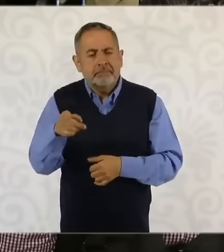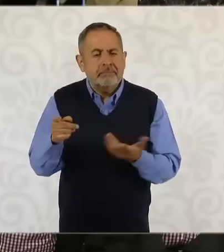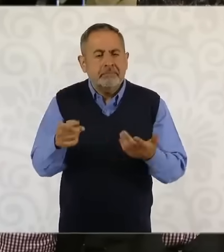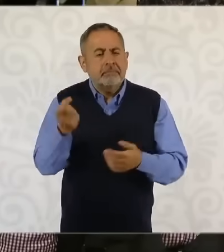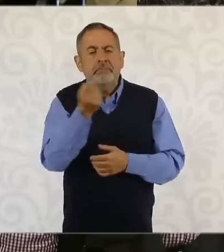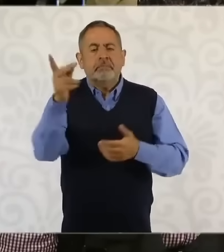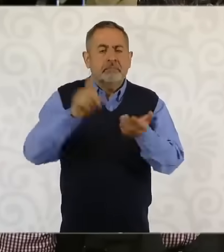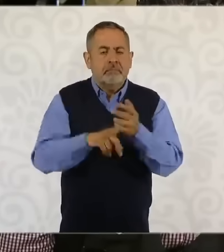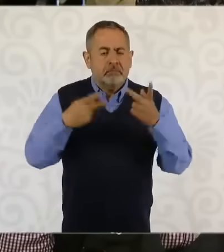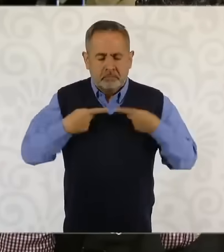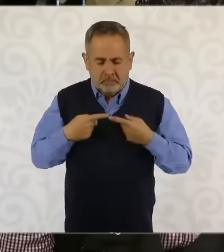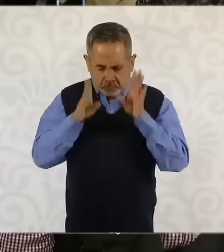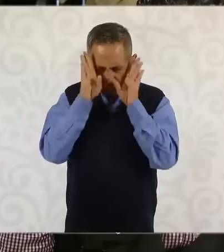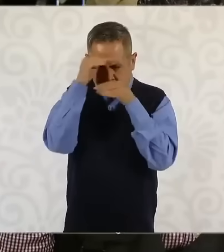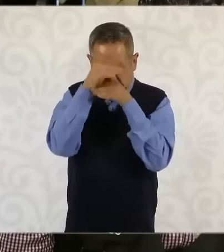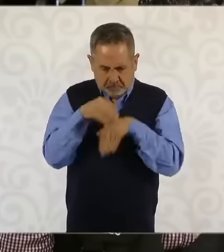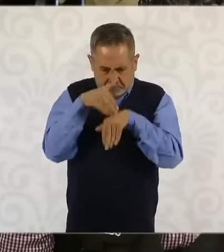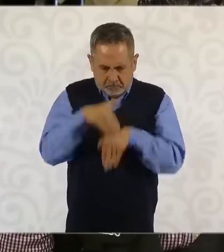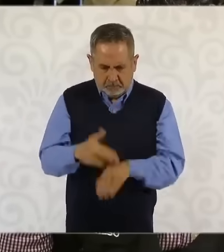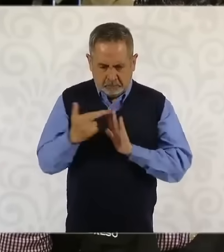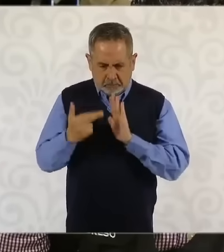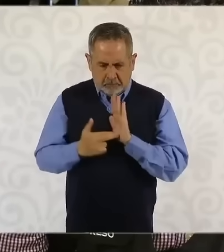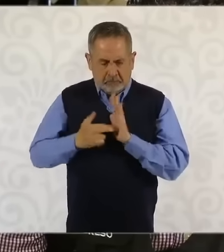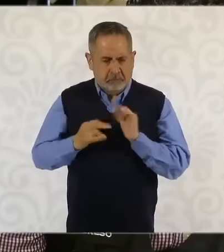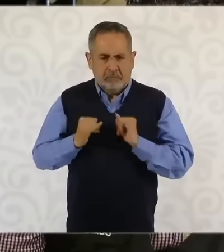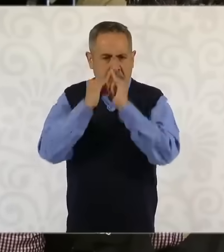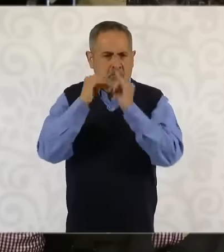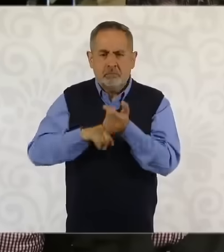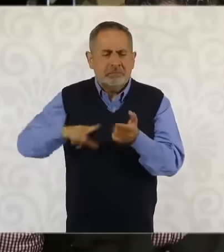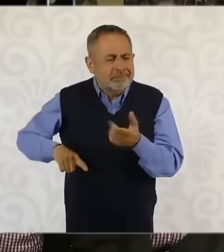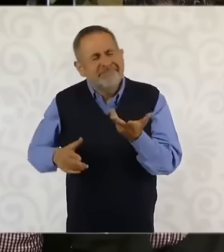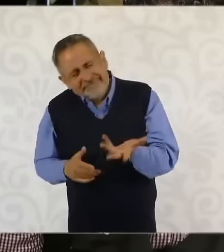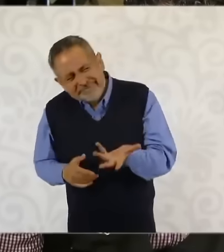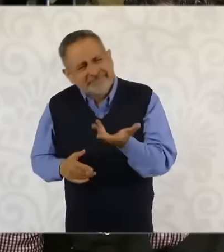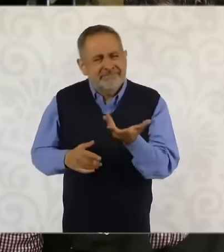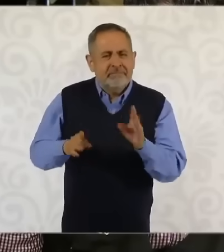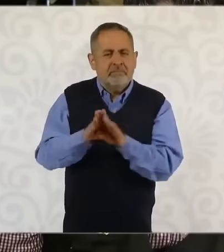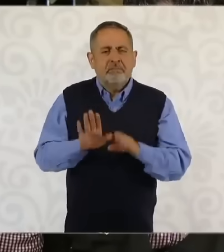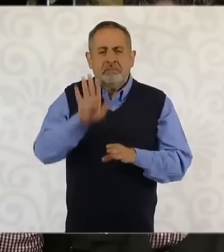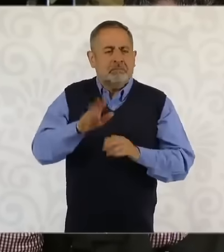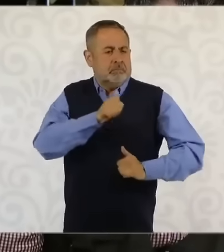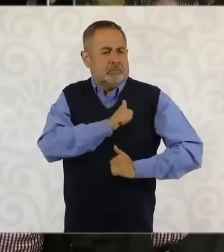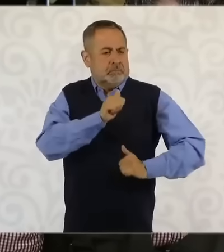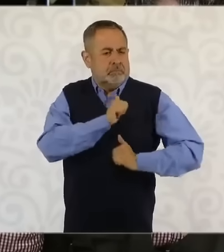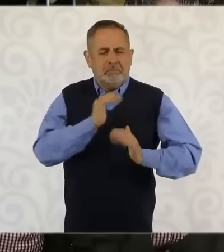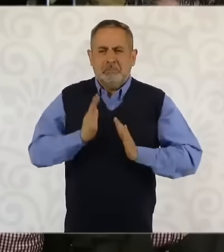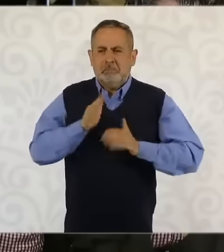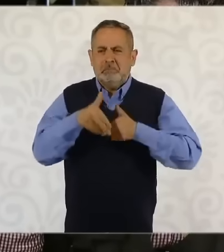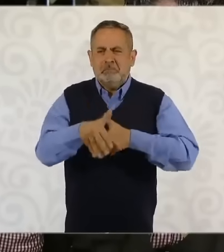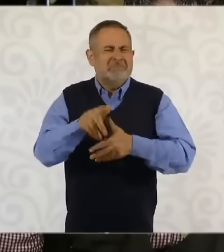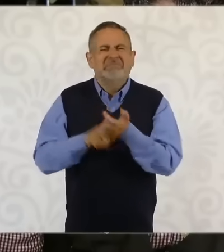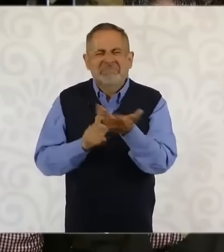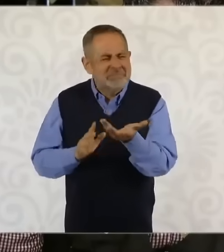que es muy institucional y y a fin y como soldados del sistema haga de cuenta yo espero que él se